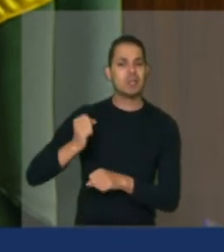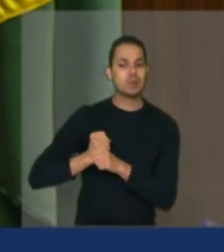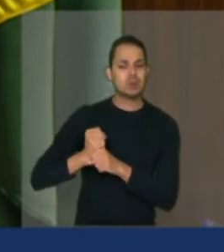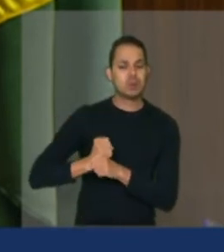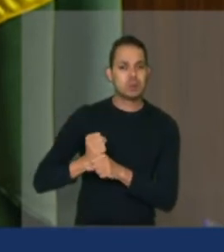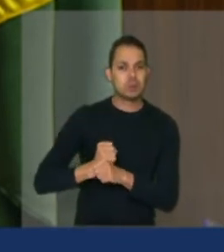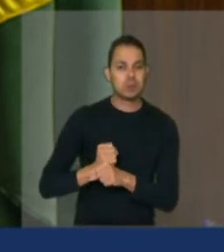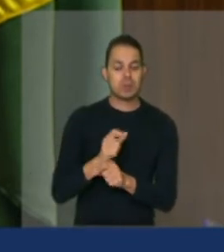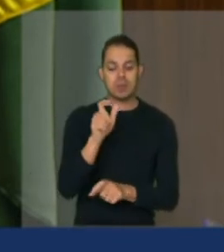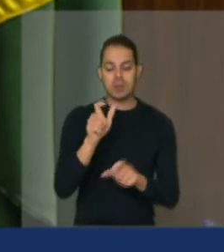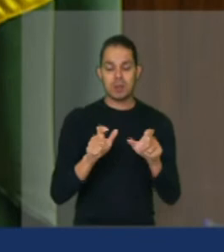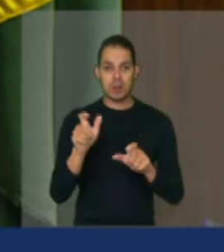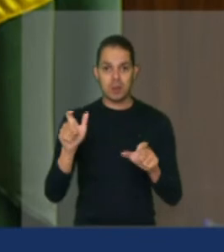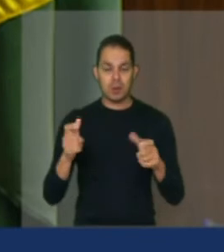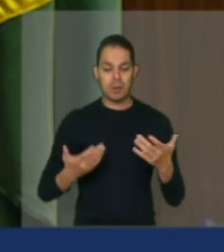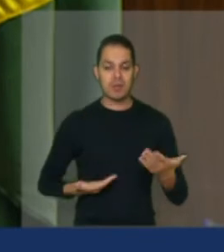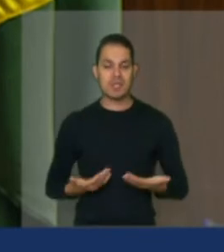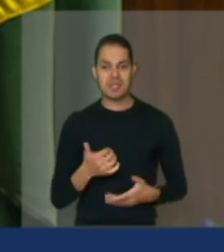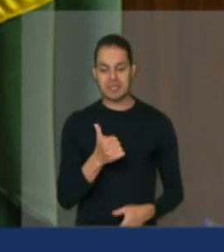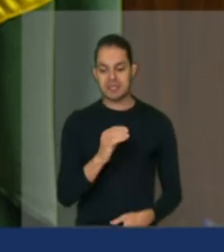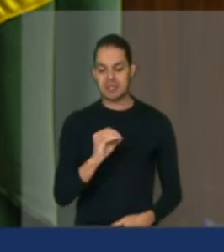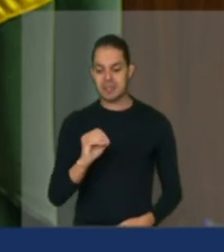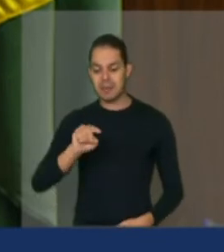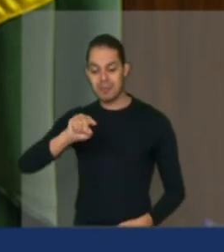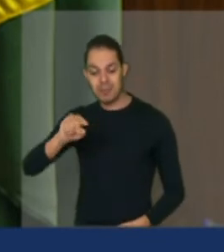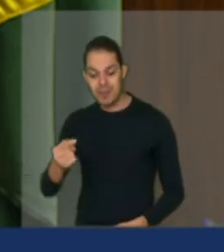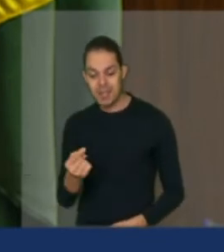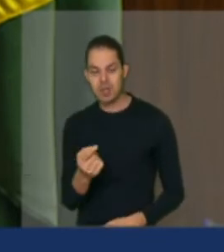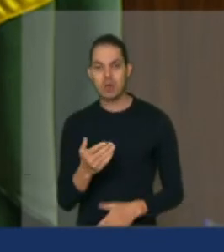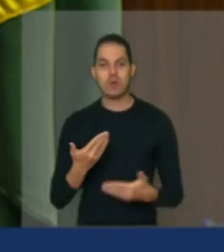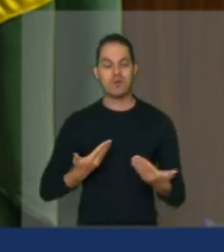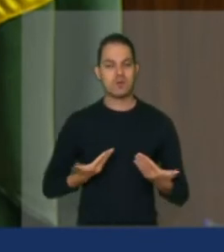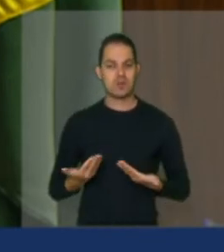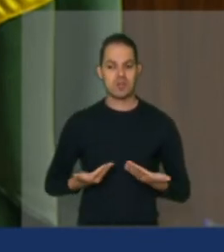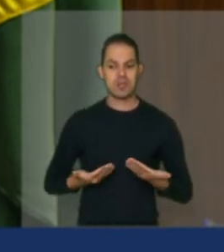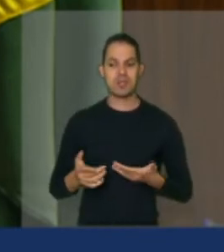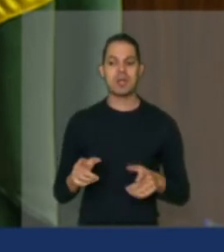TRABALHADORES, QUE TEM A MARCA DA EFICIÊNCIA DA CREDIBILIDADE, DA CONFIANÇA